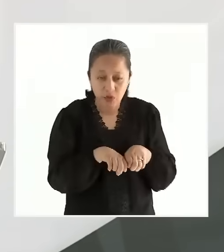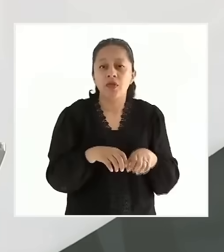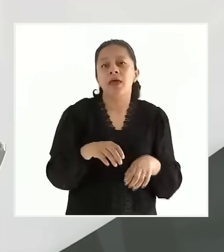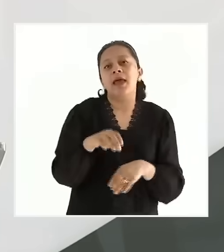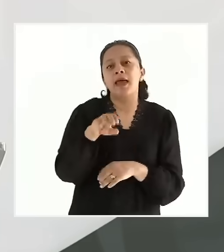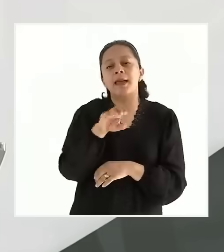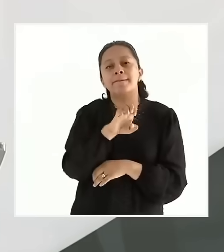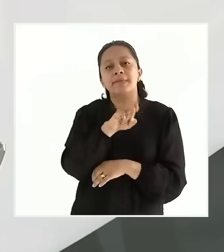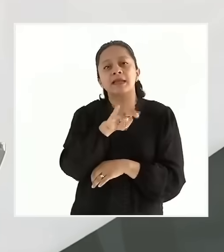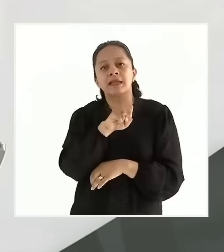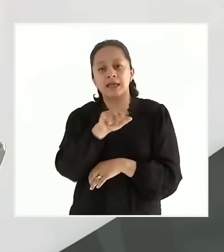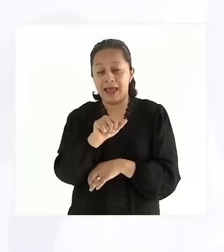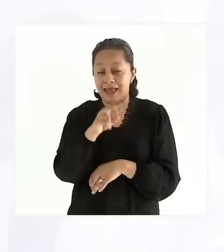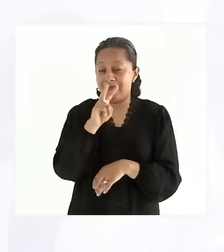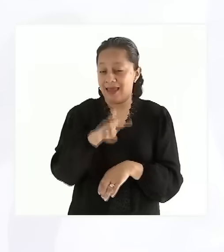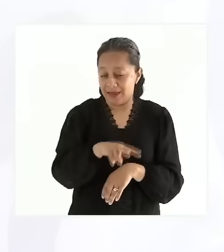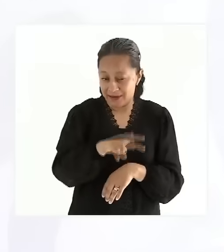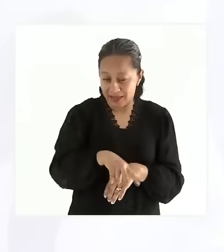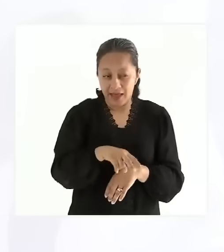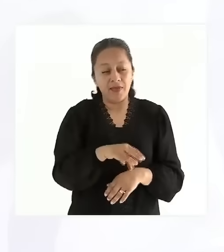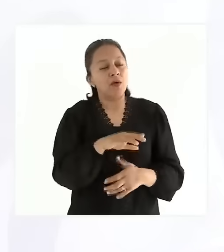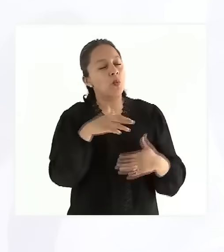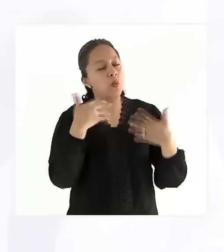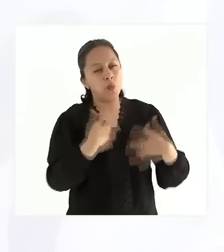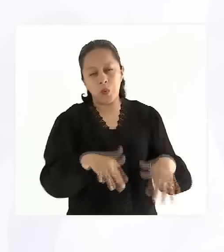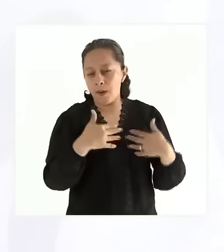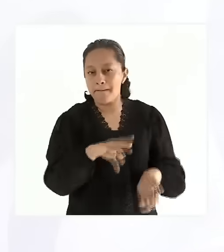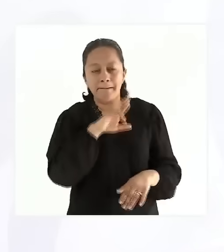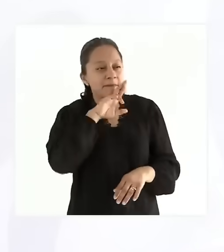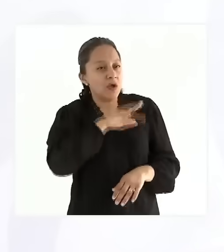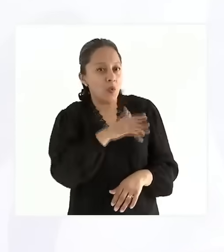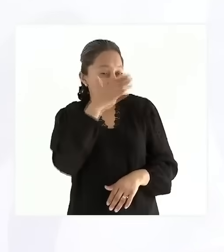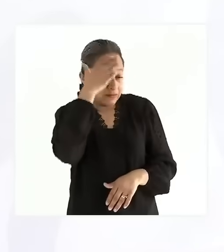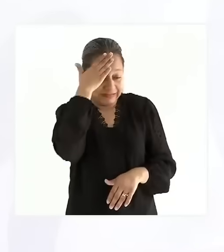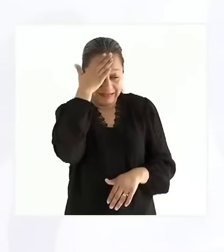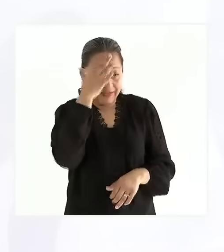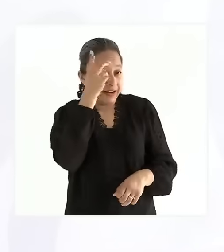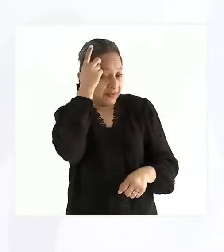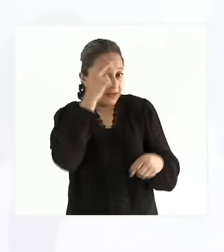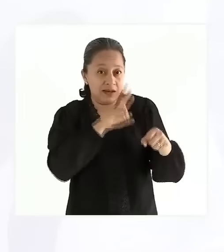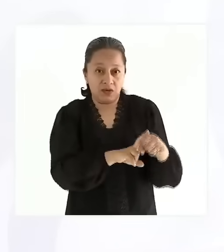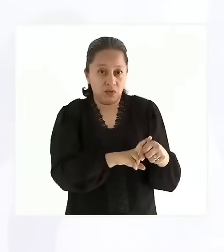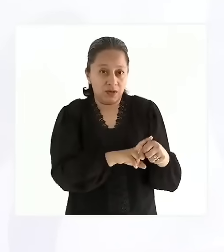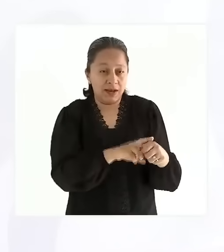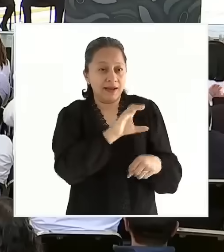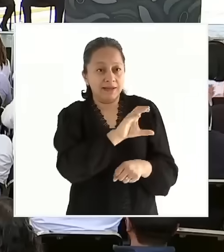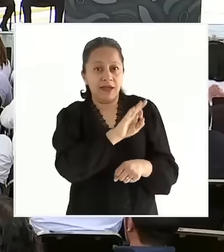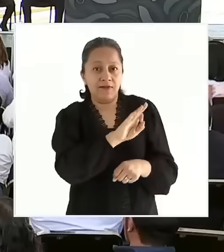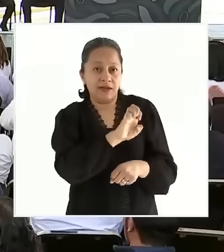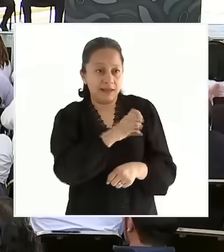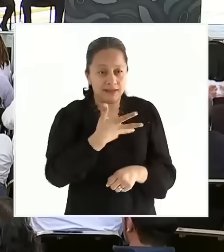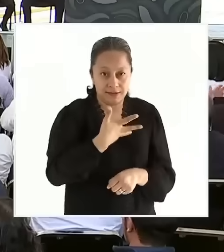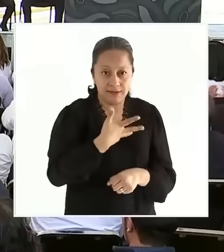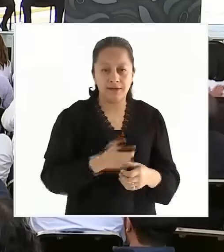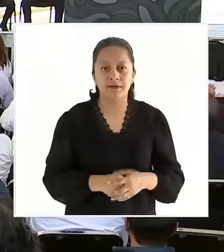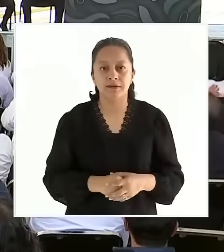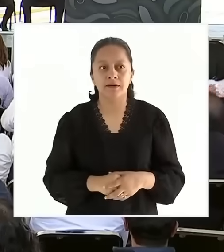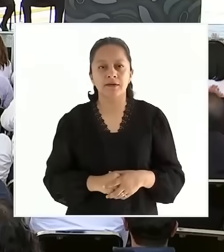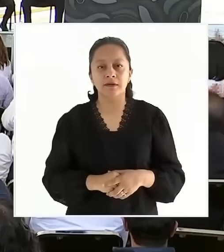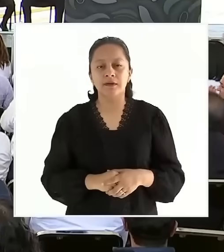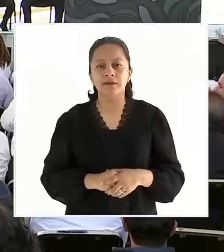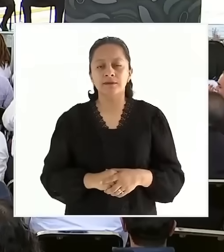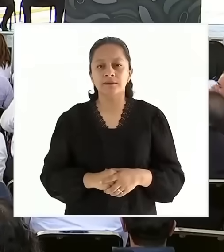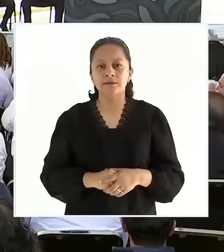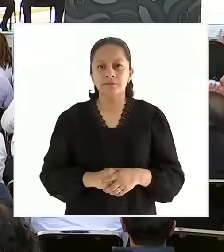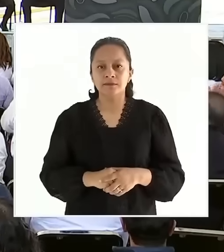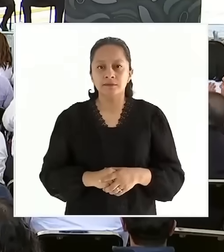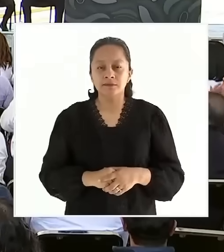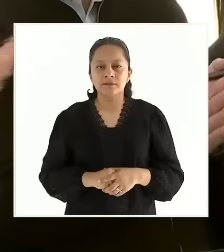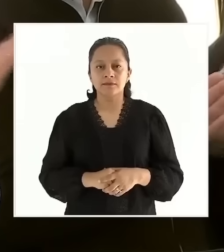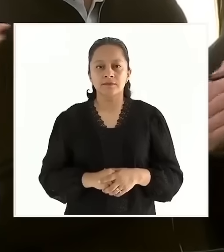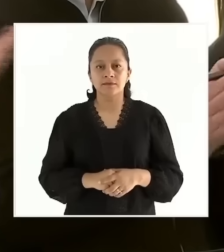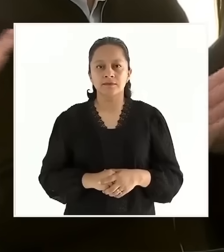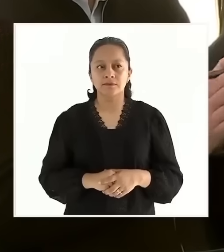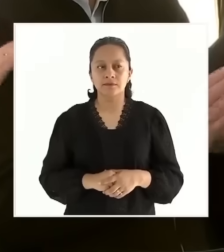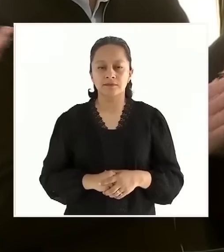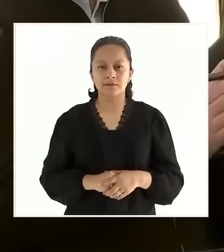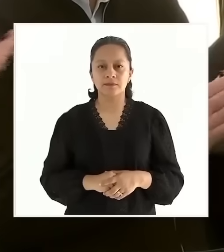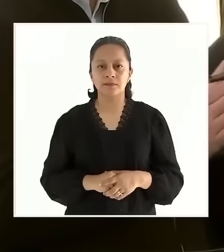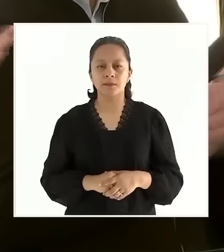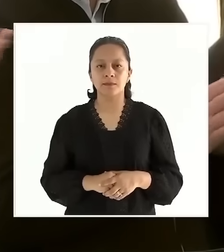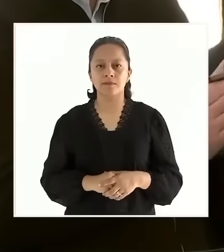que es la mejor directora que puede tener la Comisión Federal de Electricidad,